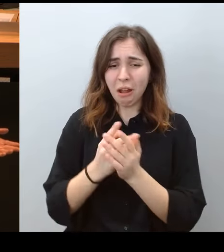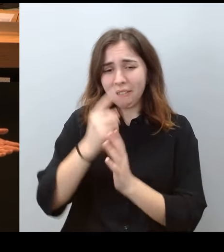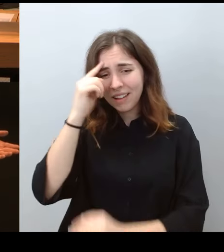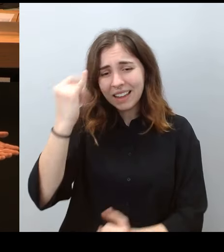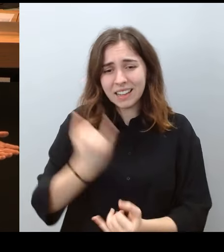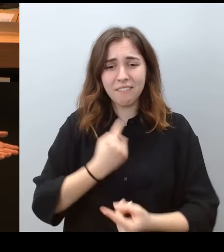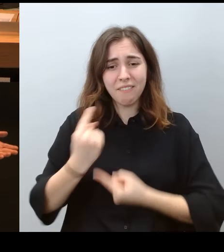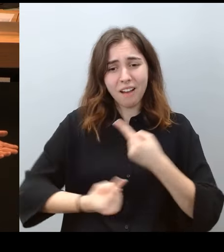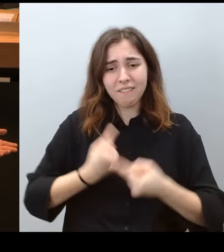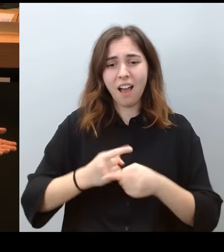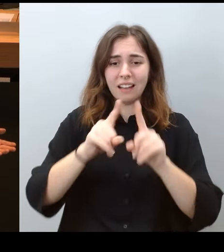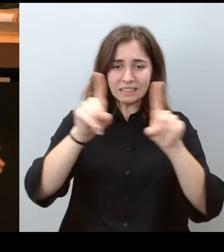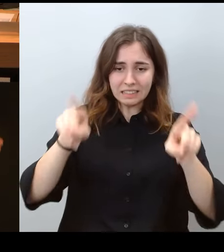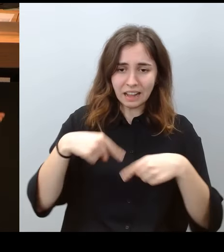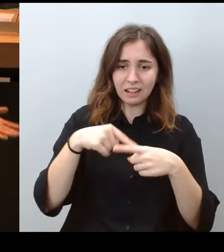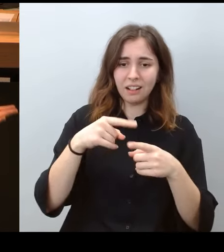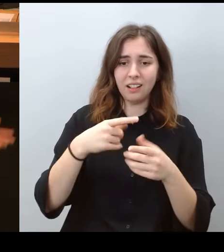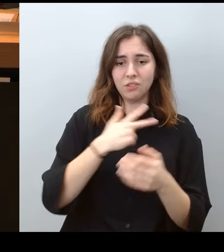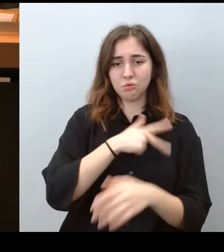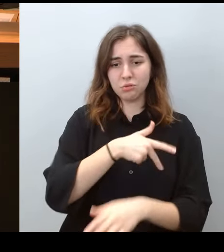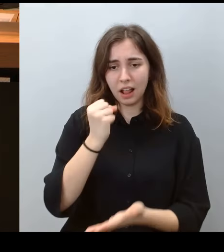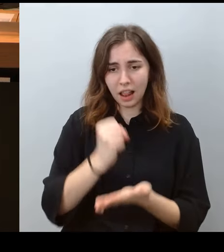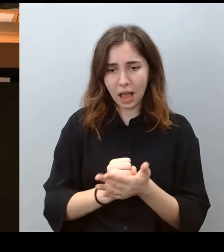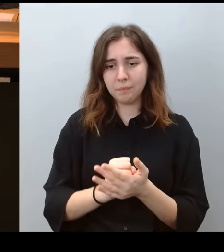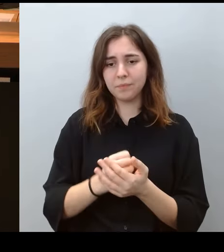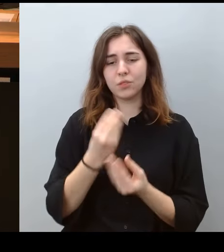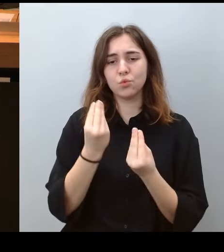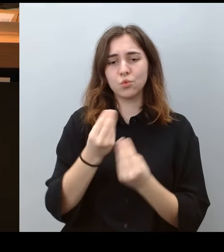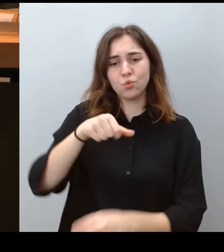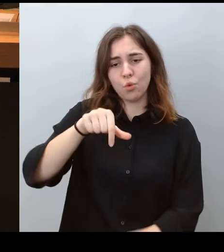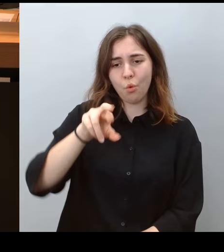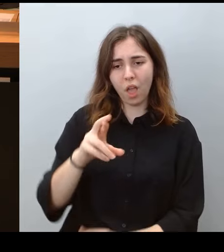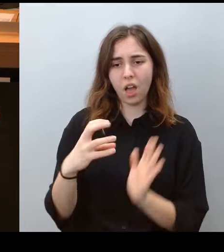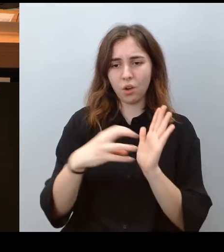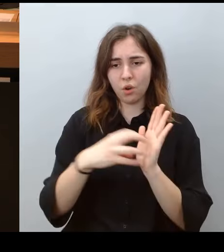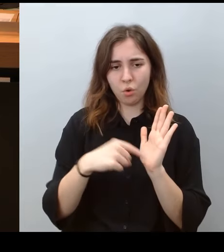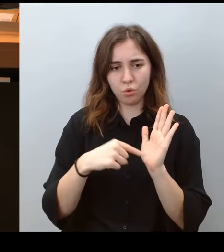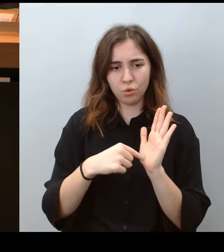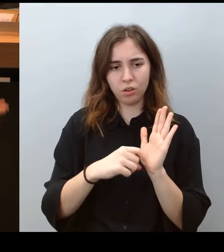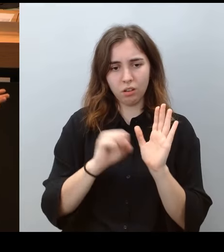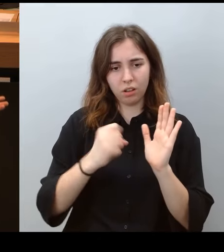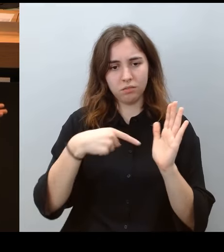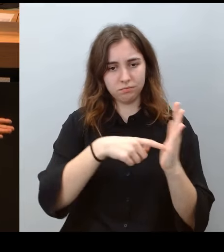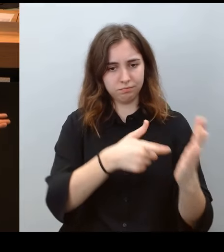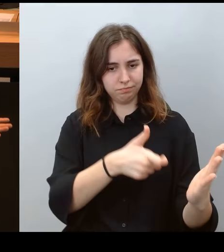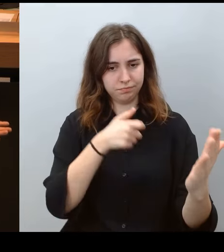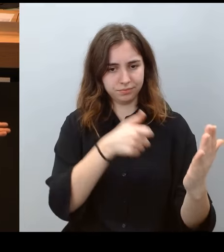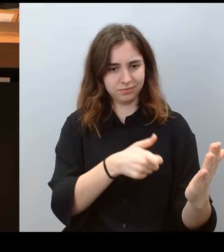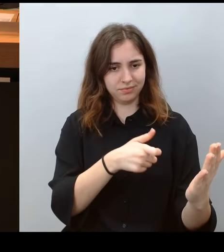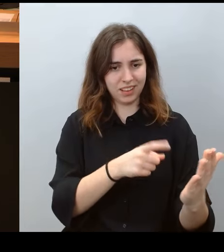eigentlich noch als Koalition? Jetzt werden Sie sagen, dass Sie unseren Antrag gar nicht brauchen und für eine bodenlose Frechheit halten,